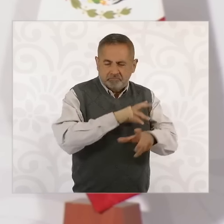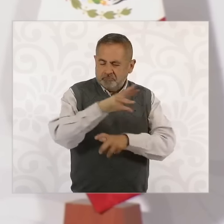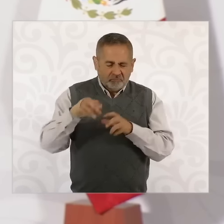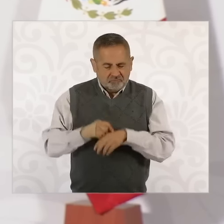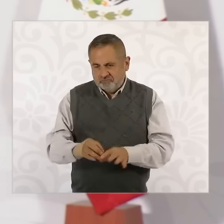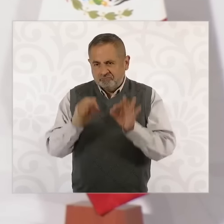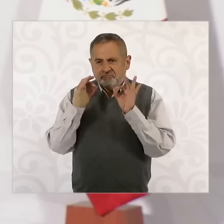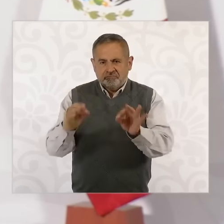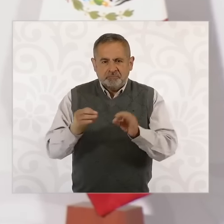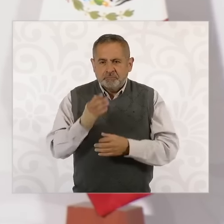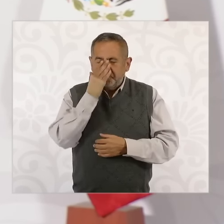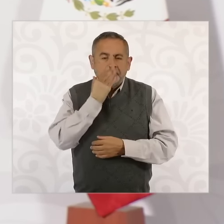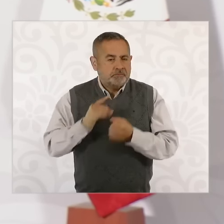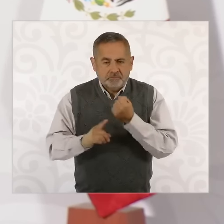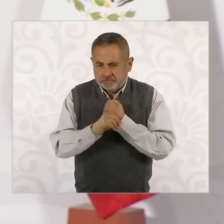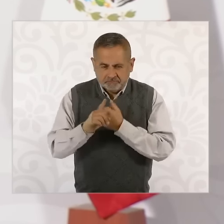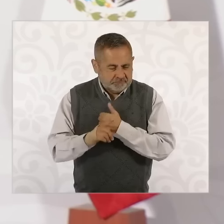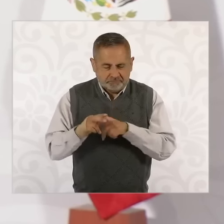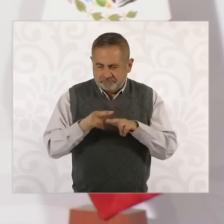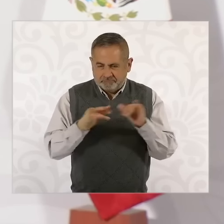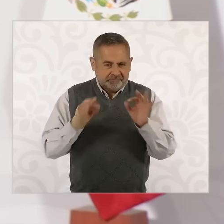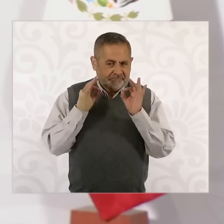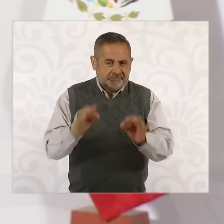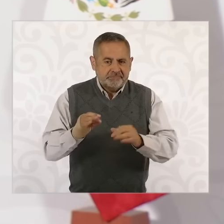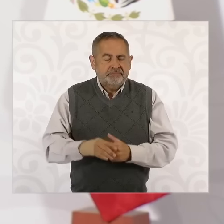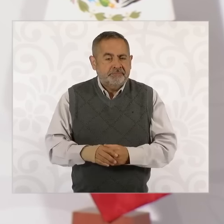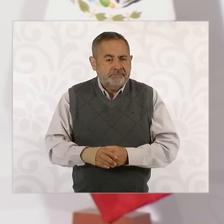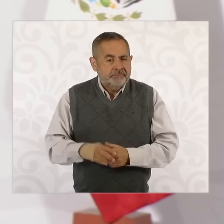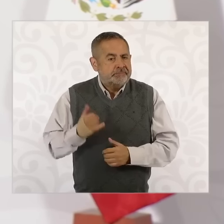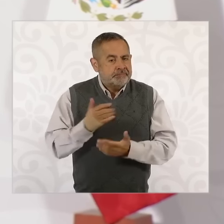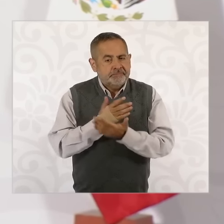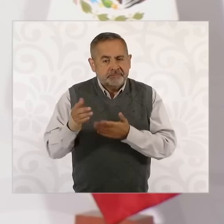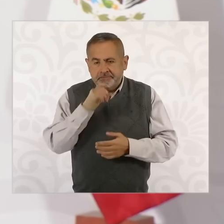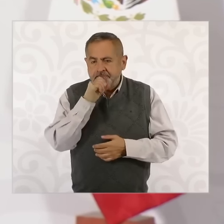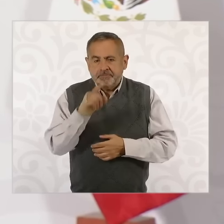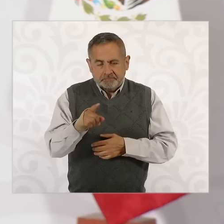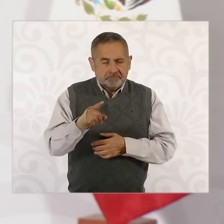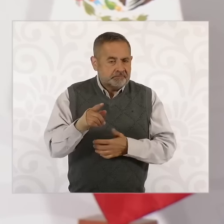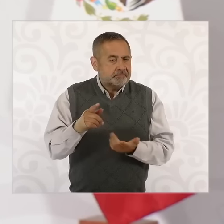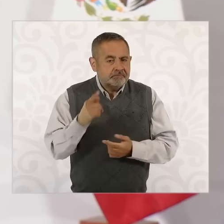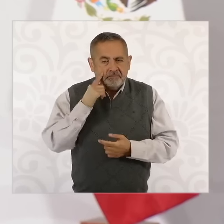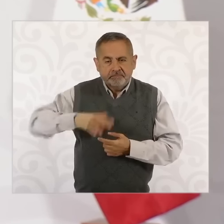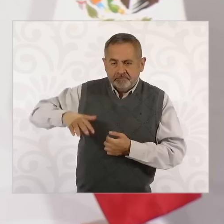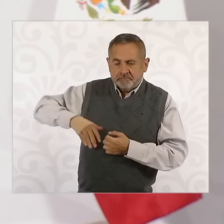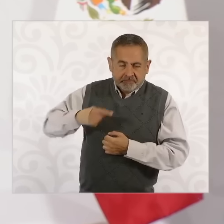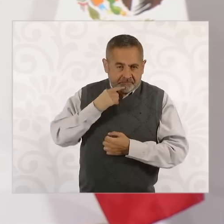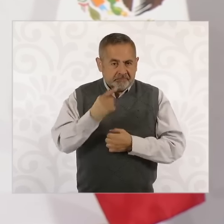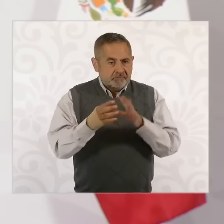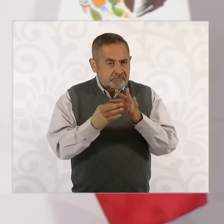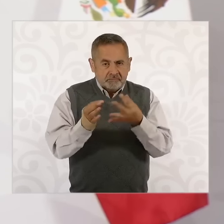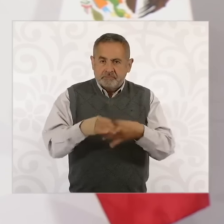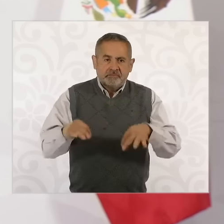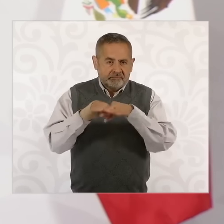realmente ningún problema. Eh, y además, pues como se menciona aquí, es importante que se conozca, no